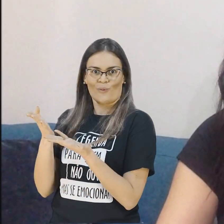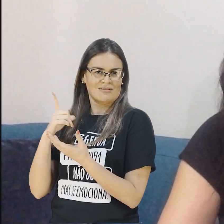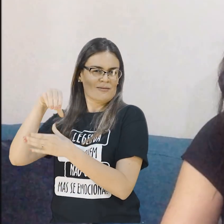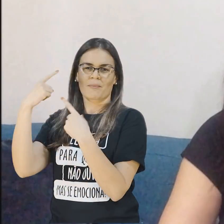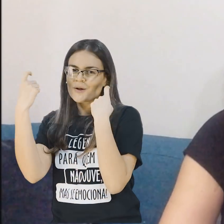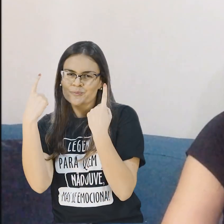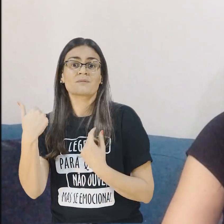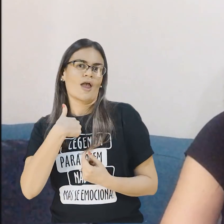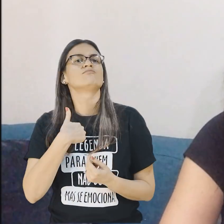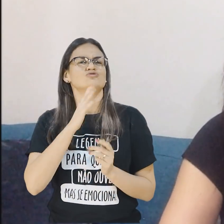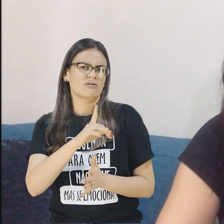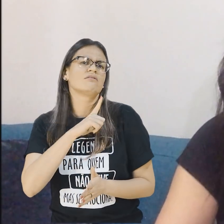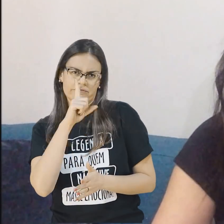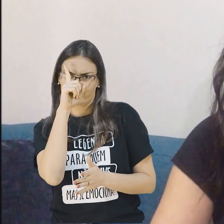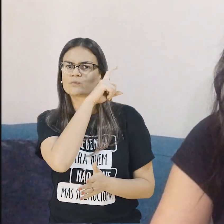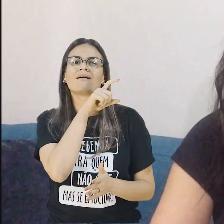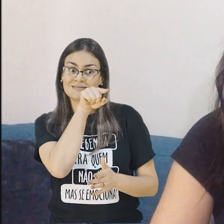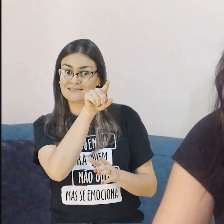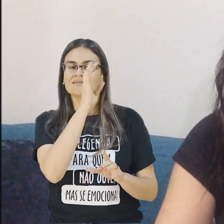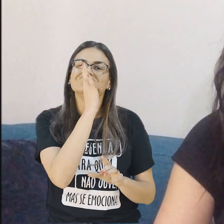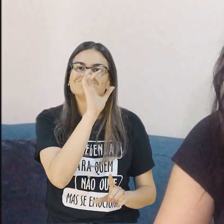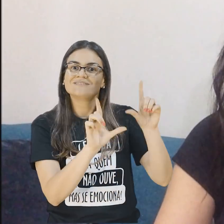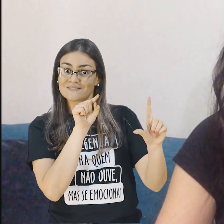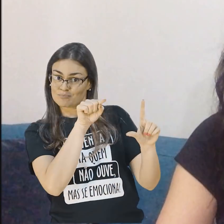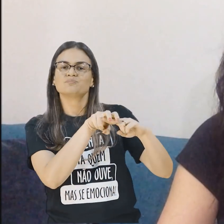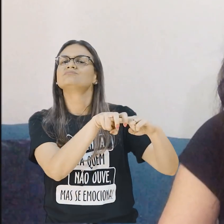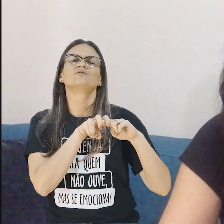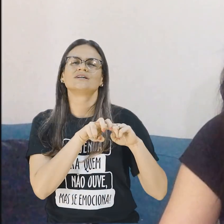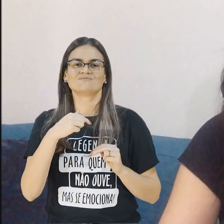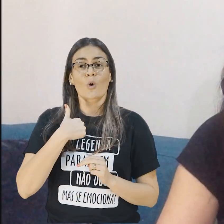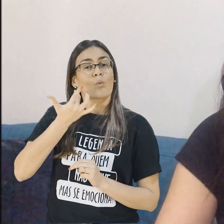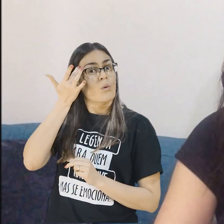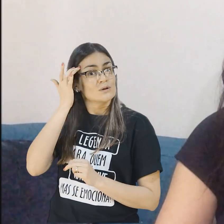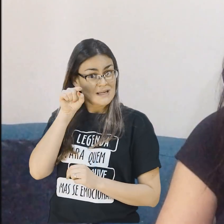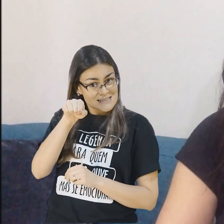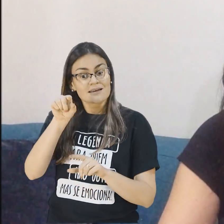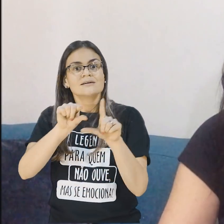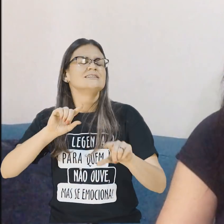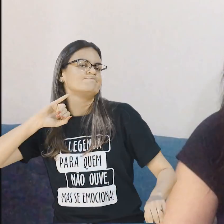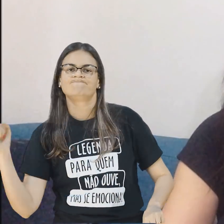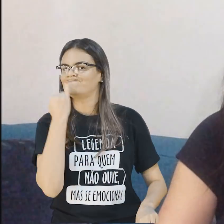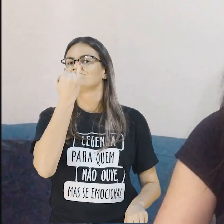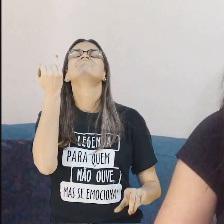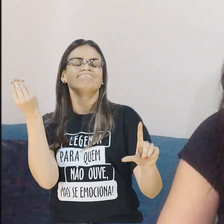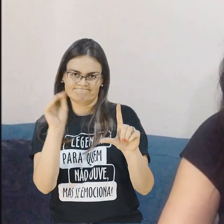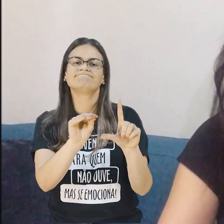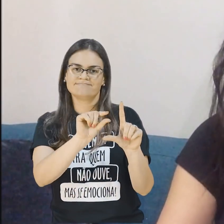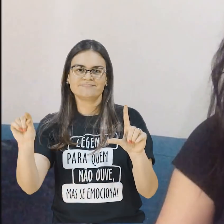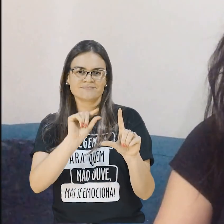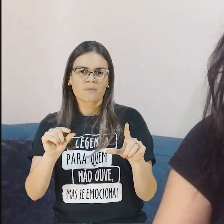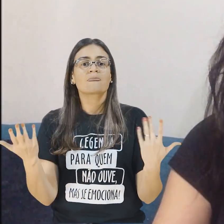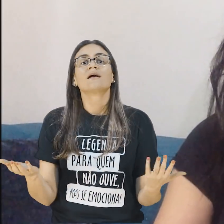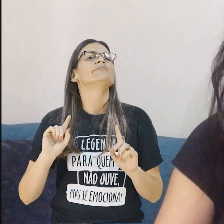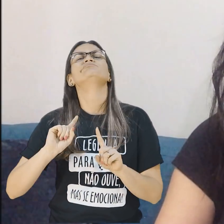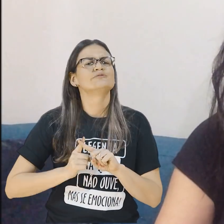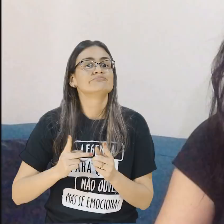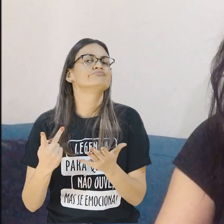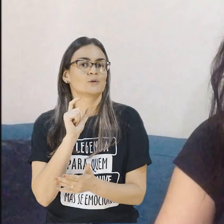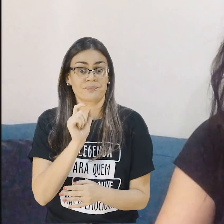alguma coisa quando estou vendo vídeo. E, principalmente, lugares barulhentos como em um restaurante, Eu já tenho mais dificuldade